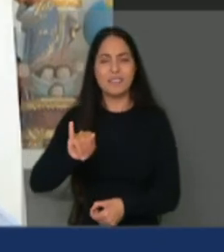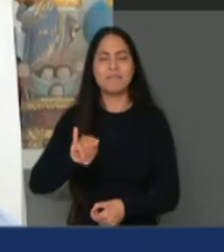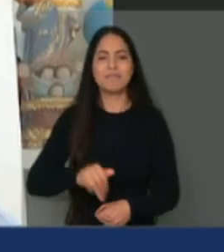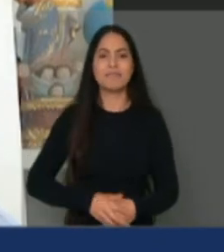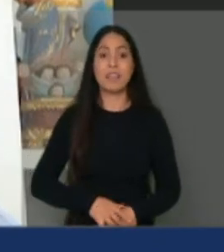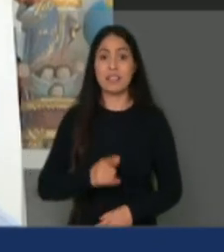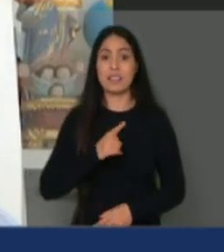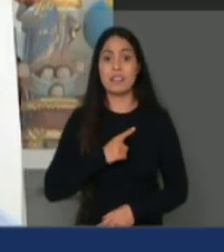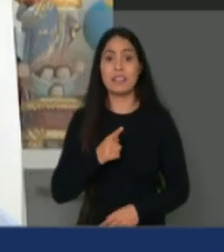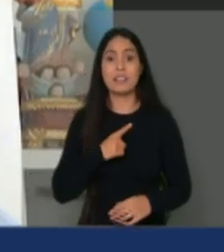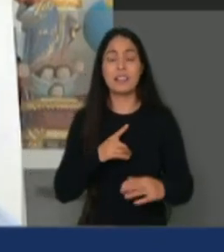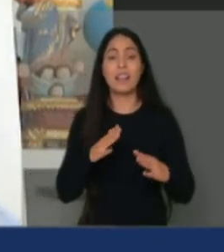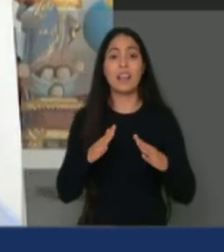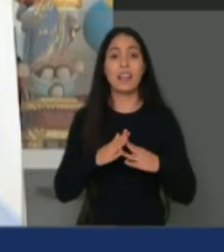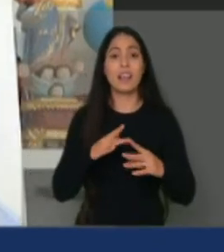SAUDOSO PADRE DIO EM QUE A RÉ U, QUE LUTOU TAMBÉM, E